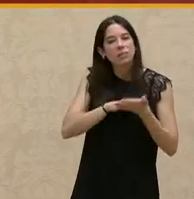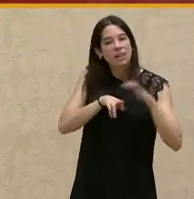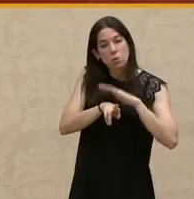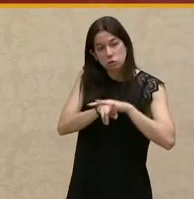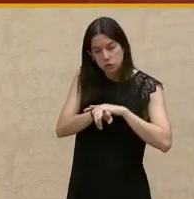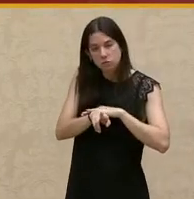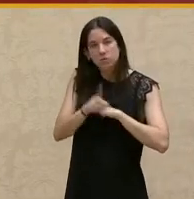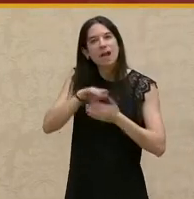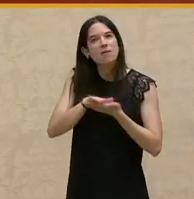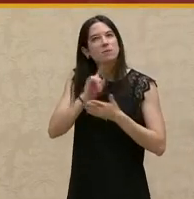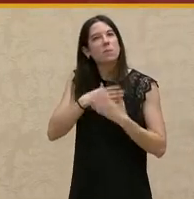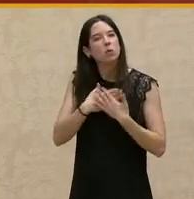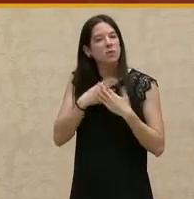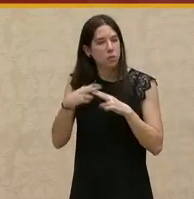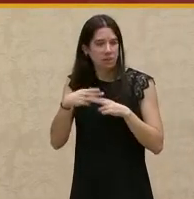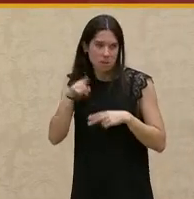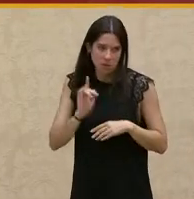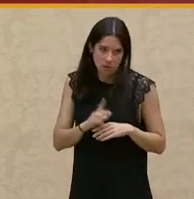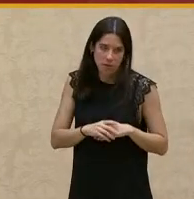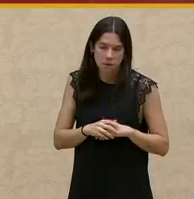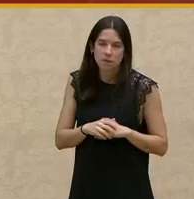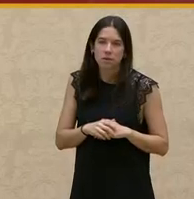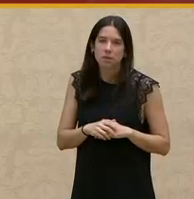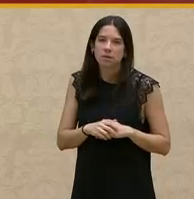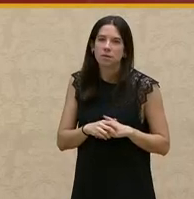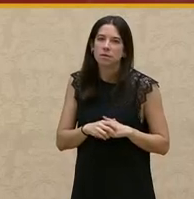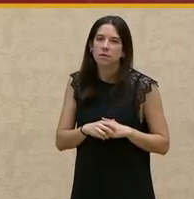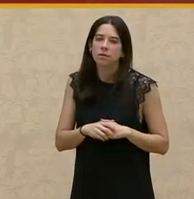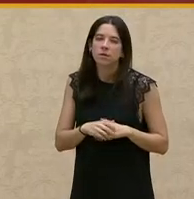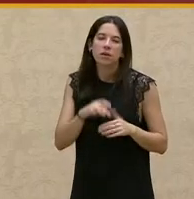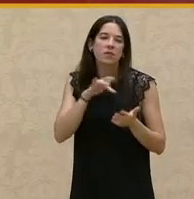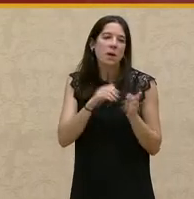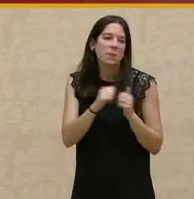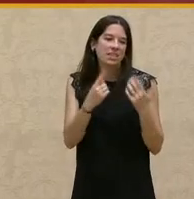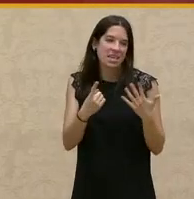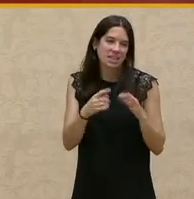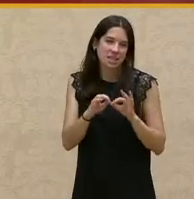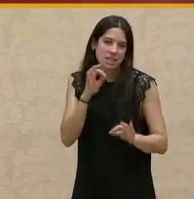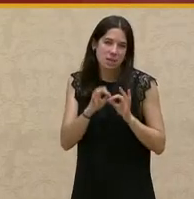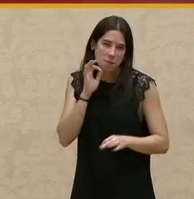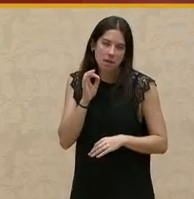hablamos de voluntad política. Porque el 26 de septiembre, sin pasar por Congreso,